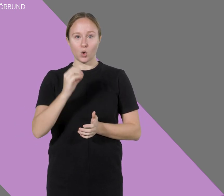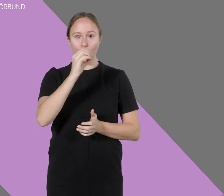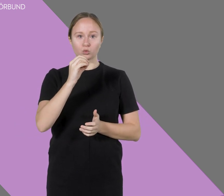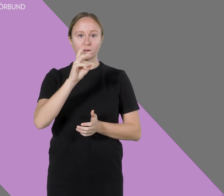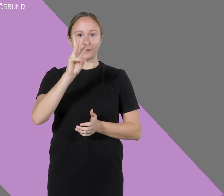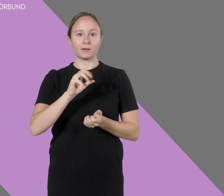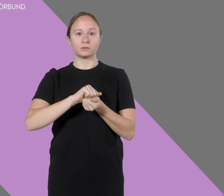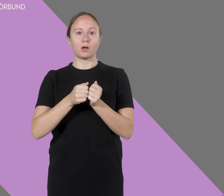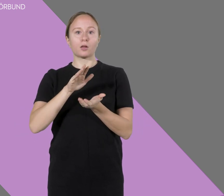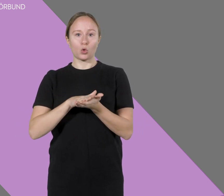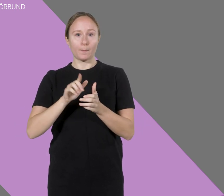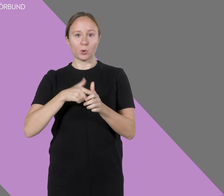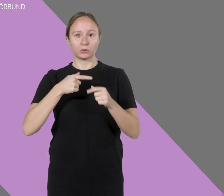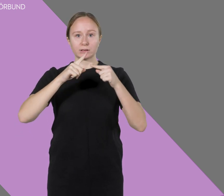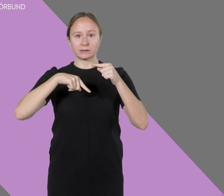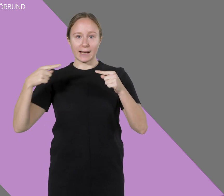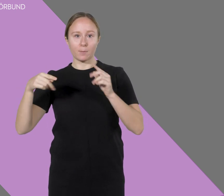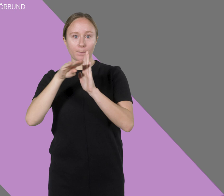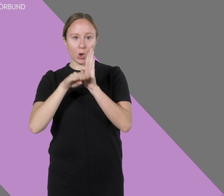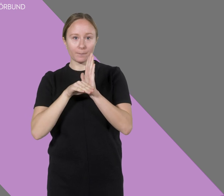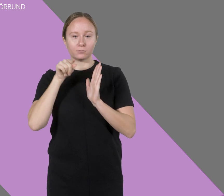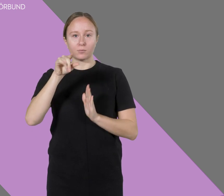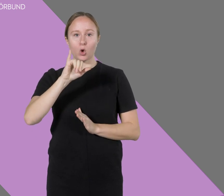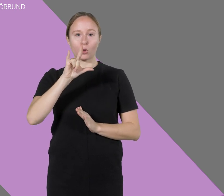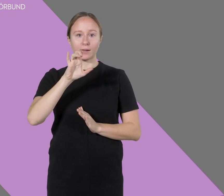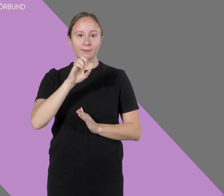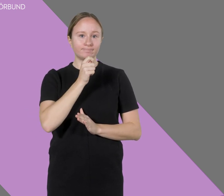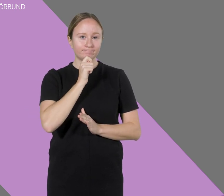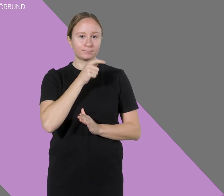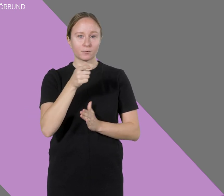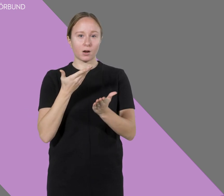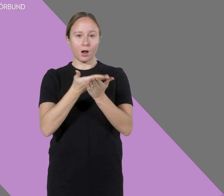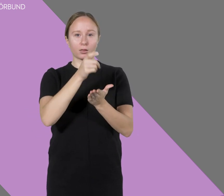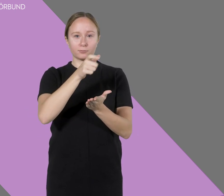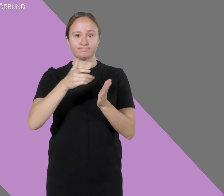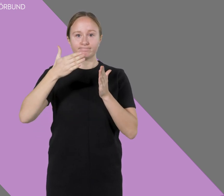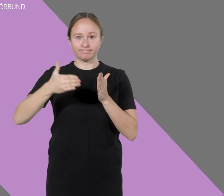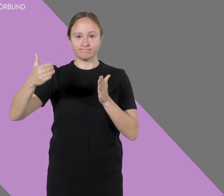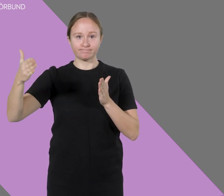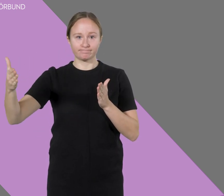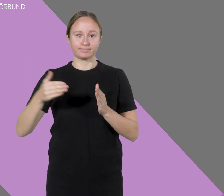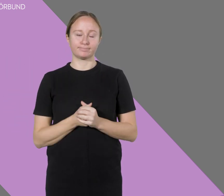På onsdag den 3 januari börjar en serie program där Yle intervjuar - en kandidat i taget.